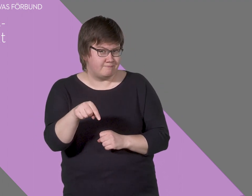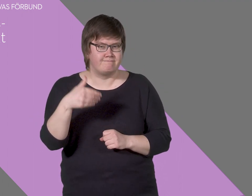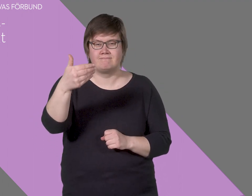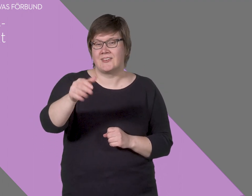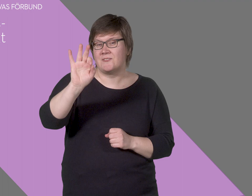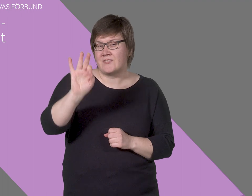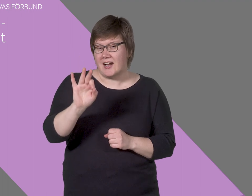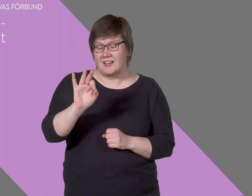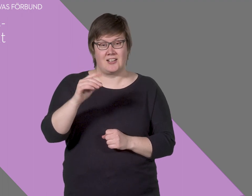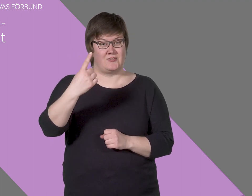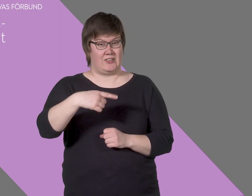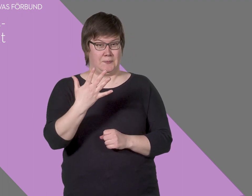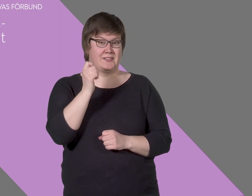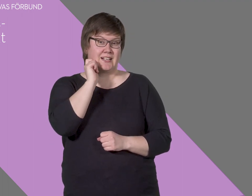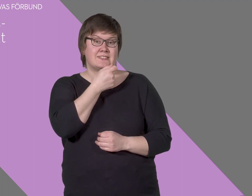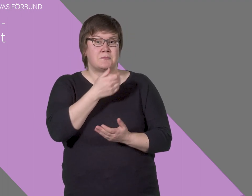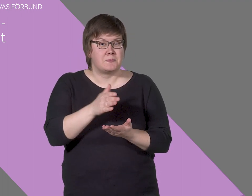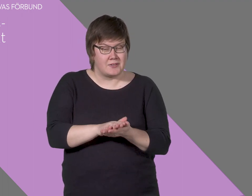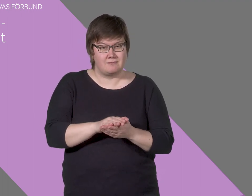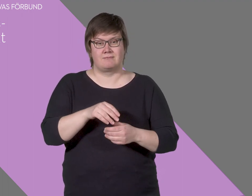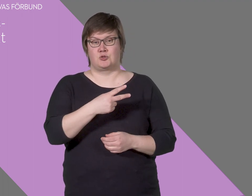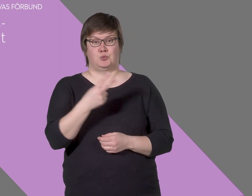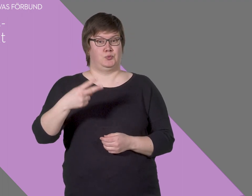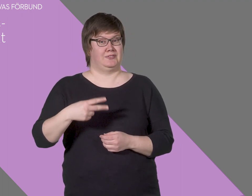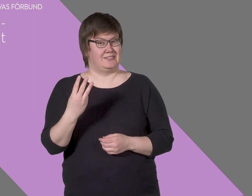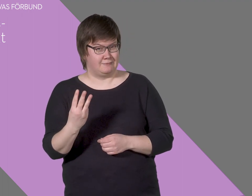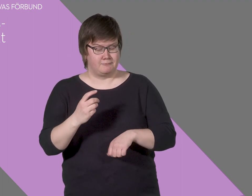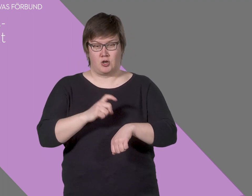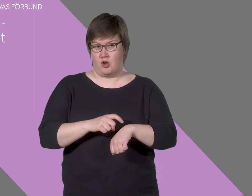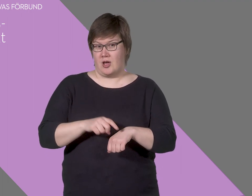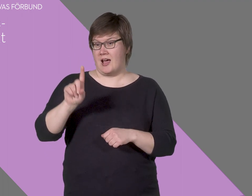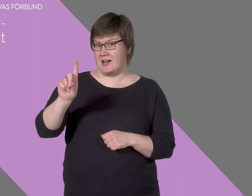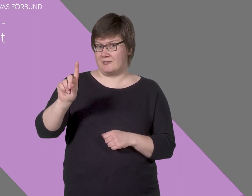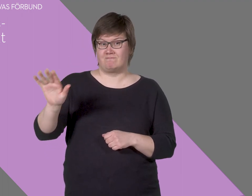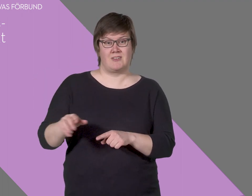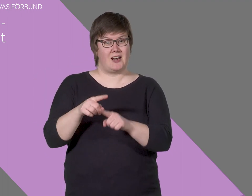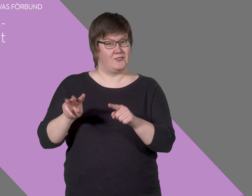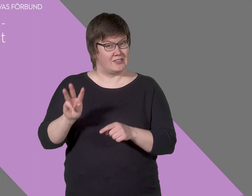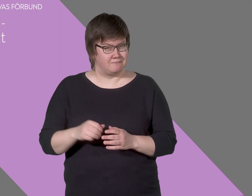på fredag 15.12.2023 kl. 13–14.30.